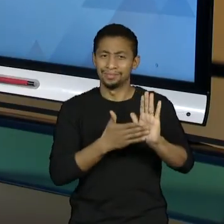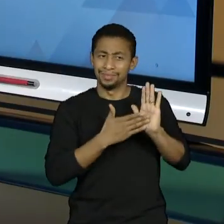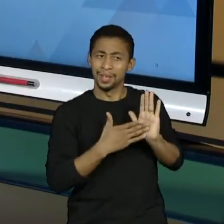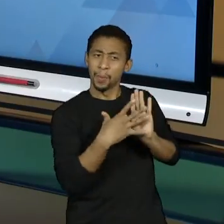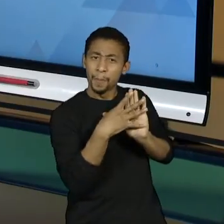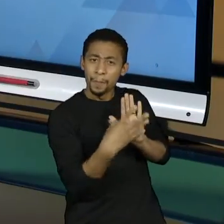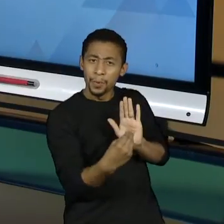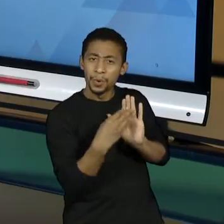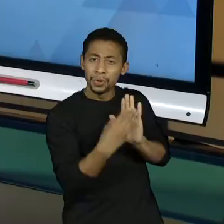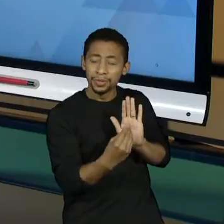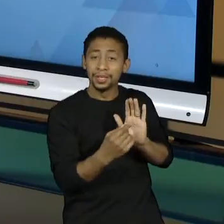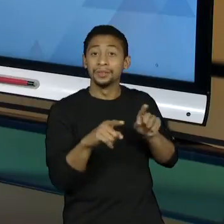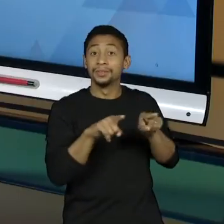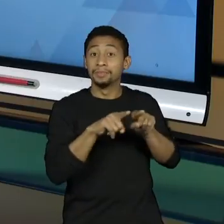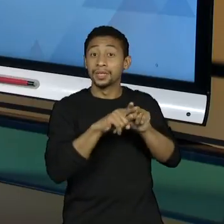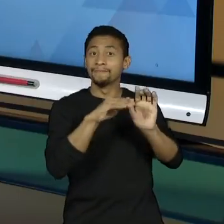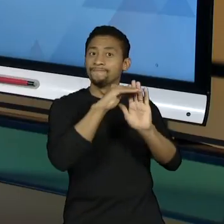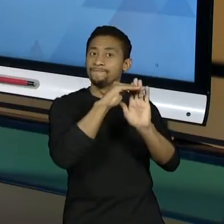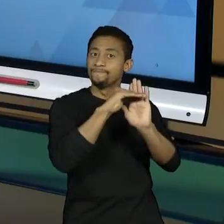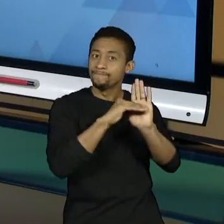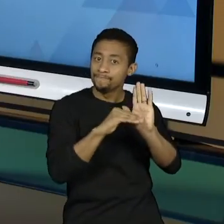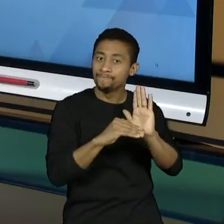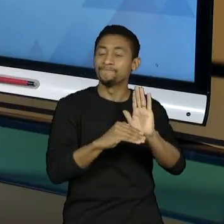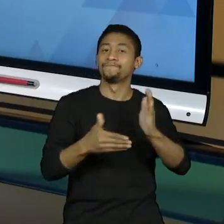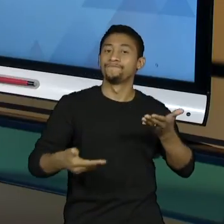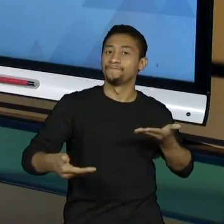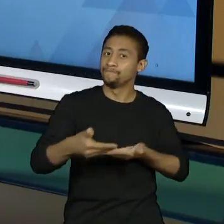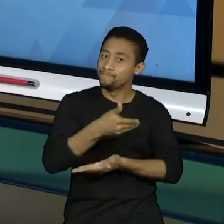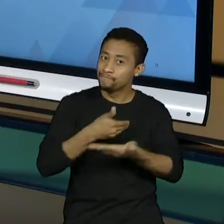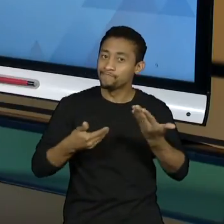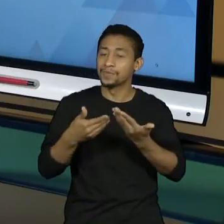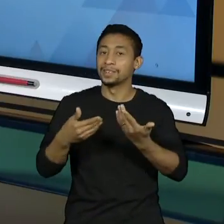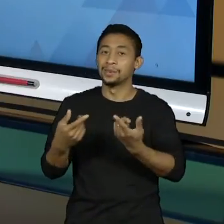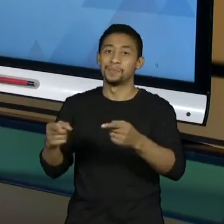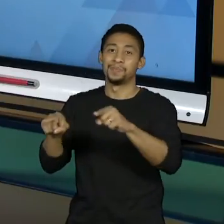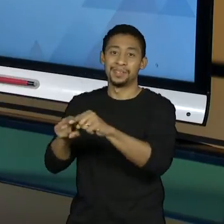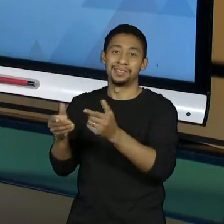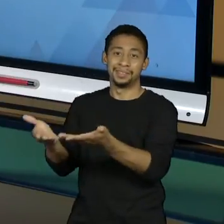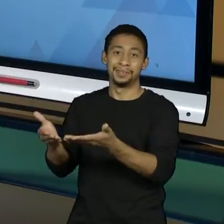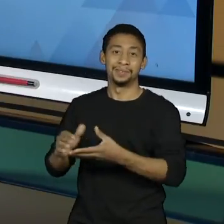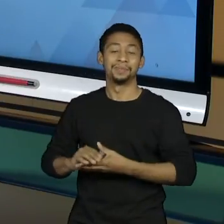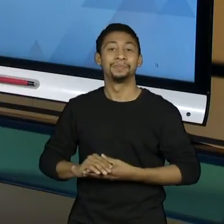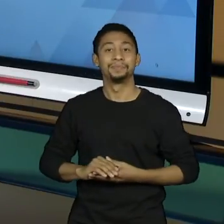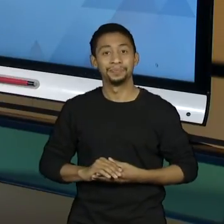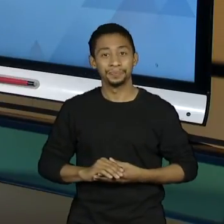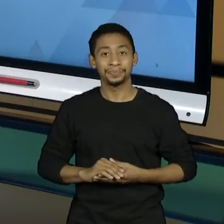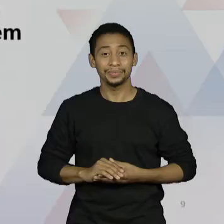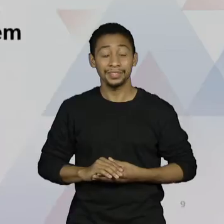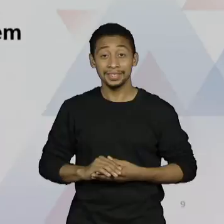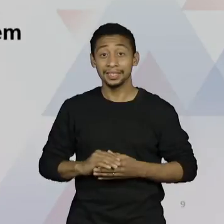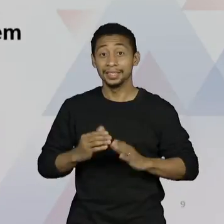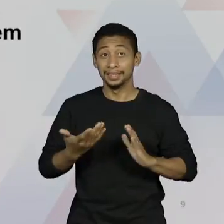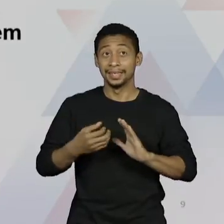REQUISITO, VEJAM A IMPORTÂNCIA DA INTERAÇÃO COM A INSTITUIÇÃO PARCEIRA E COM OS USUÁRIOS. "CARACTERÍSTICAS E FUNCIONALIDADES QUE NÃO FAZEM